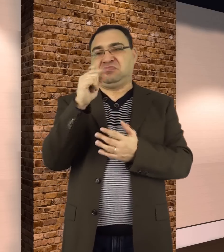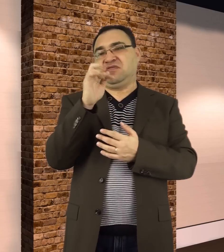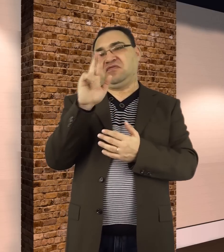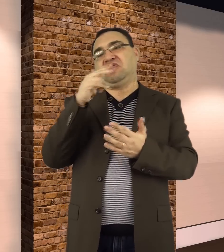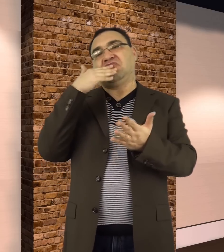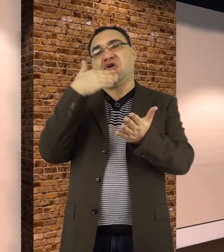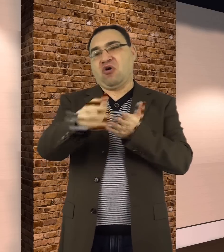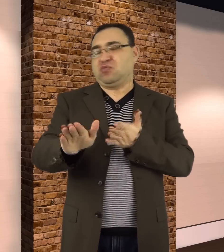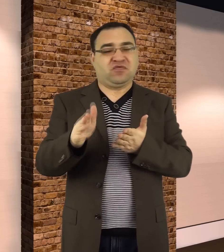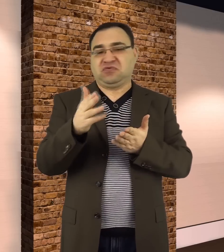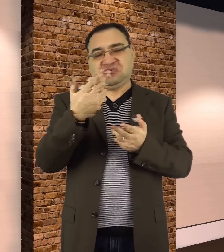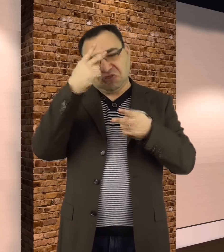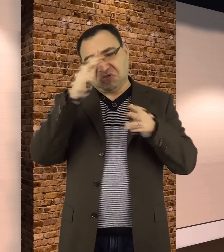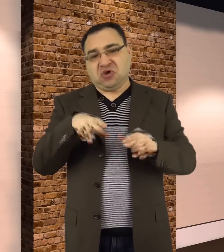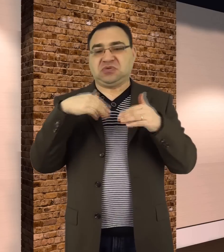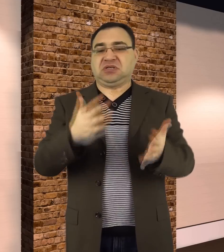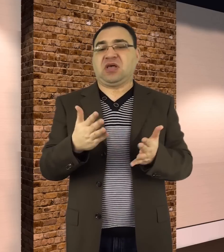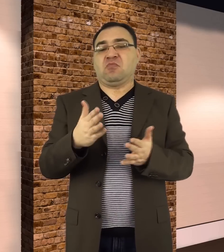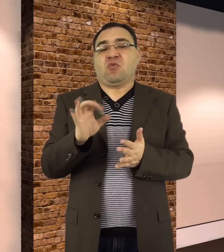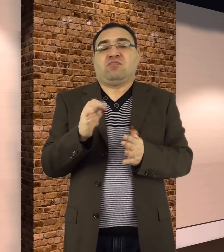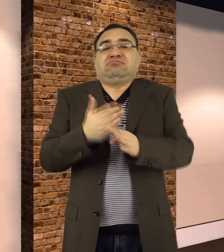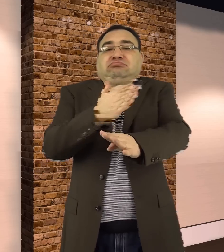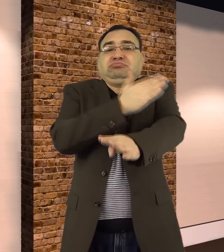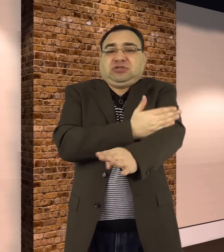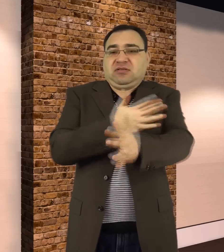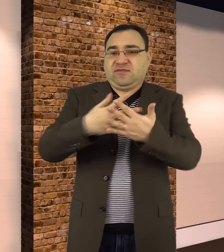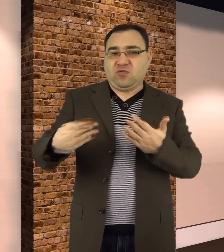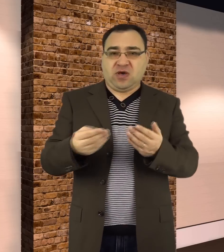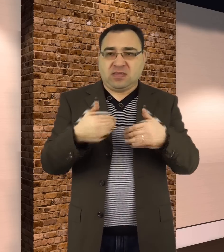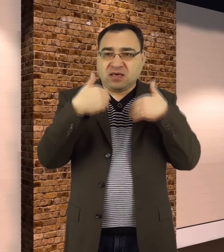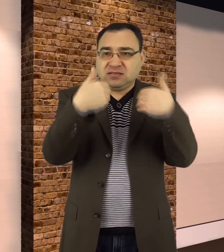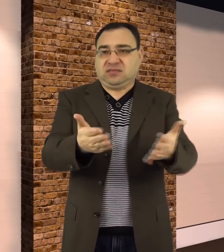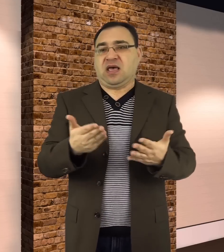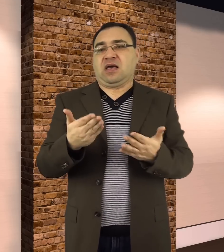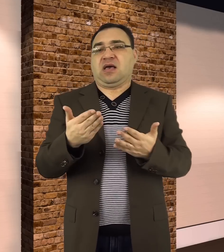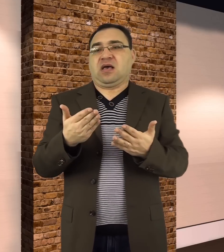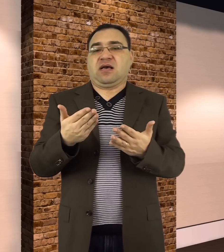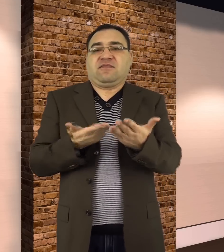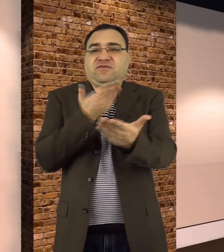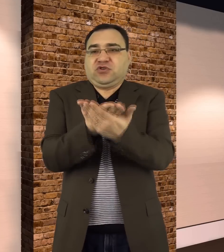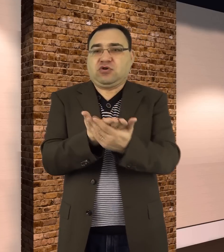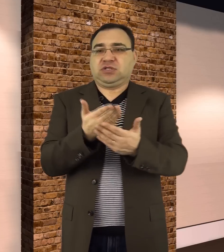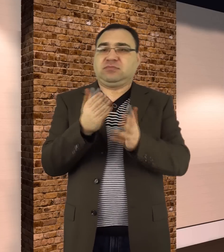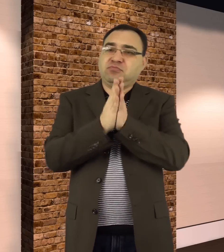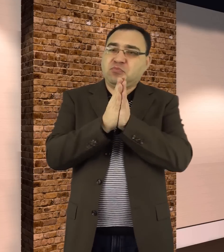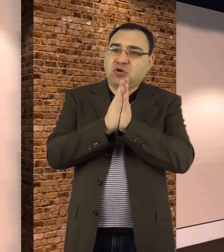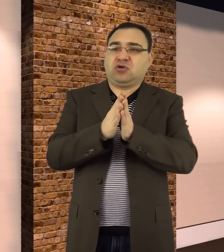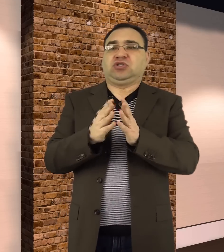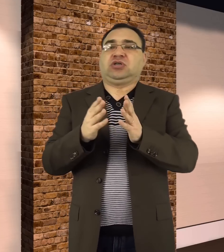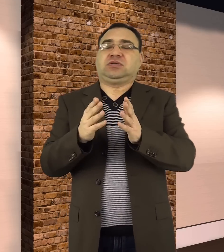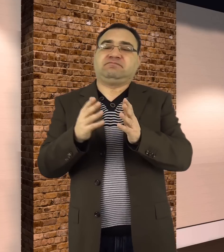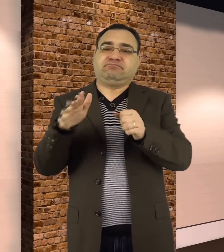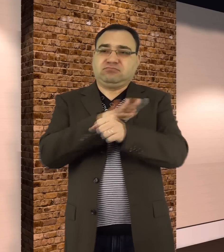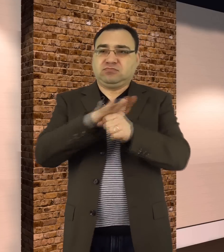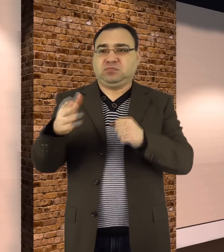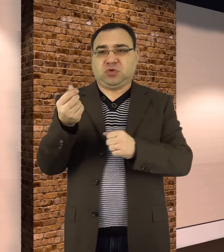PFRON odmówił nie uznał wniosku złożonego przed wypłatą wynagrodzenia.